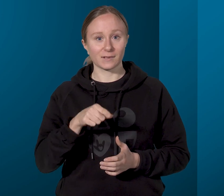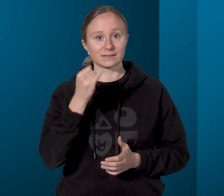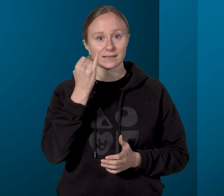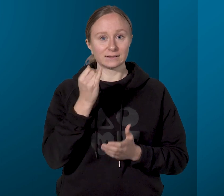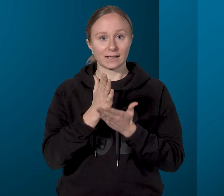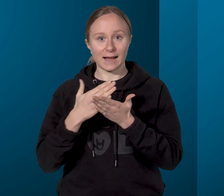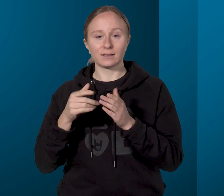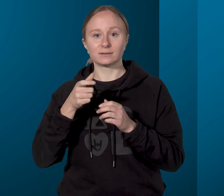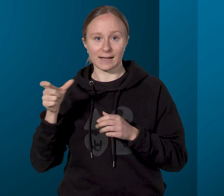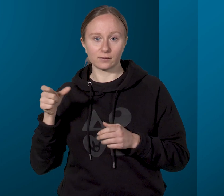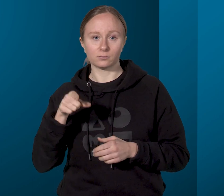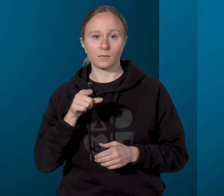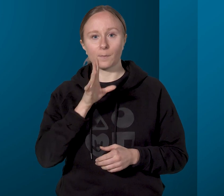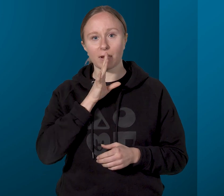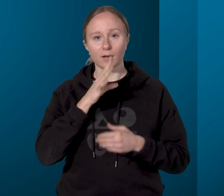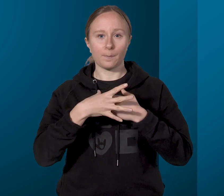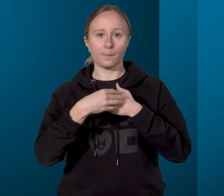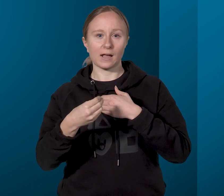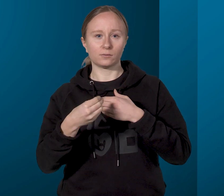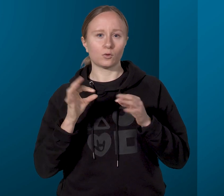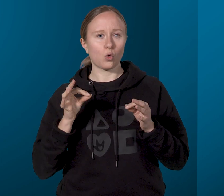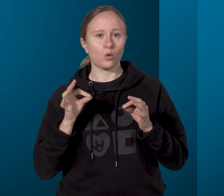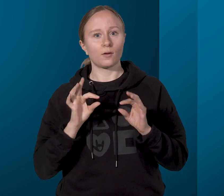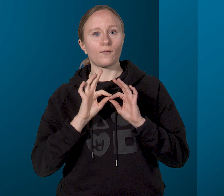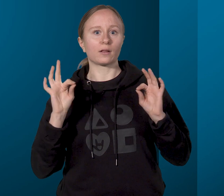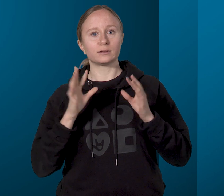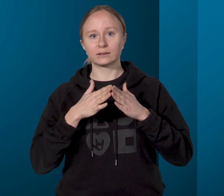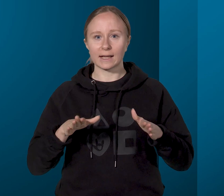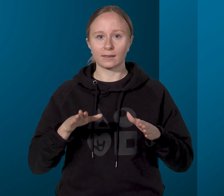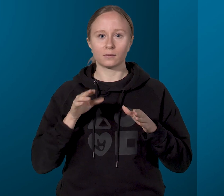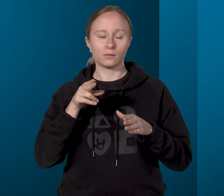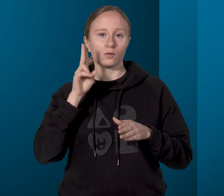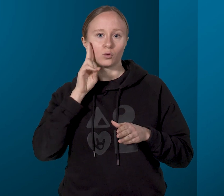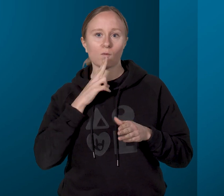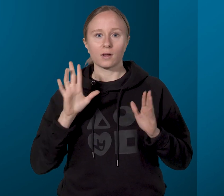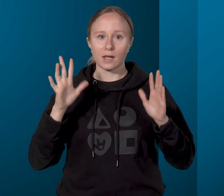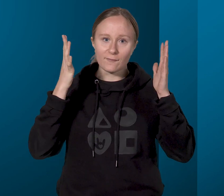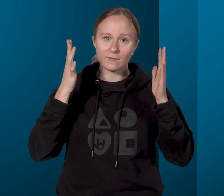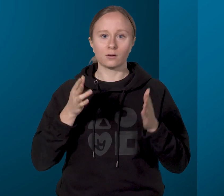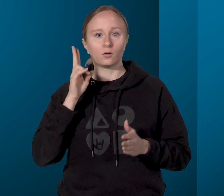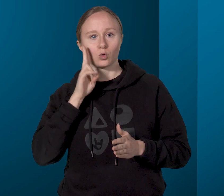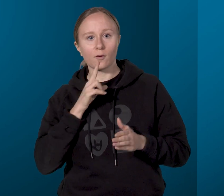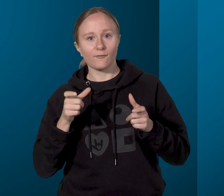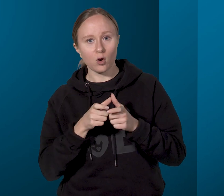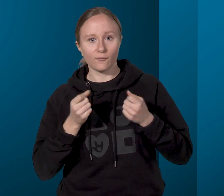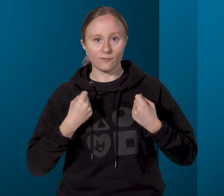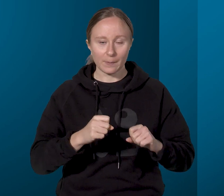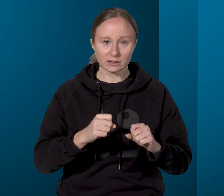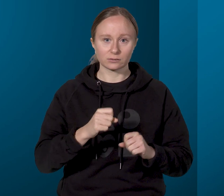Den sexdelade serien målar på ett fantastiskt sätt upp bilden av - hur livet var för döva och om dövföreningens verksamhet -